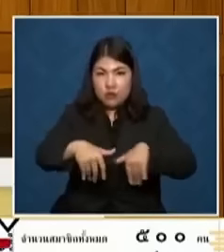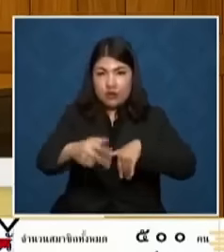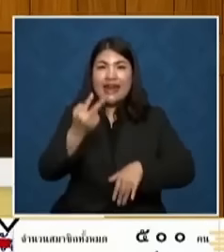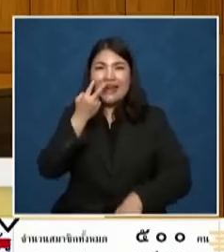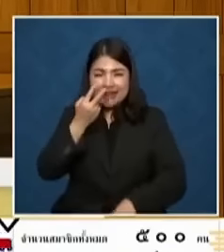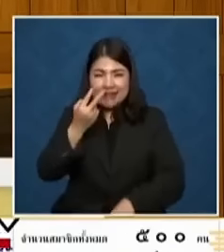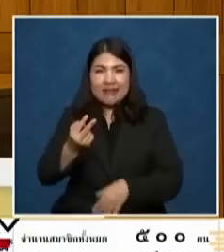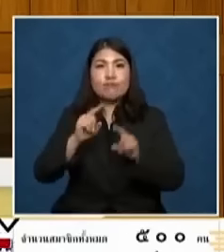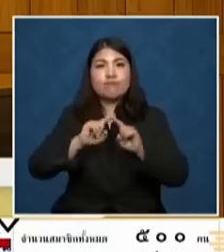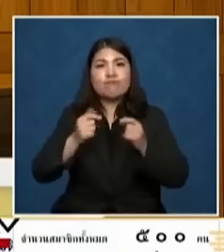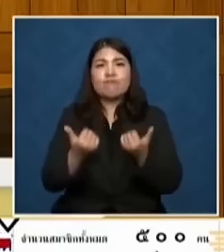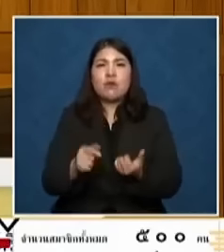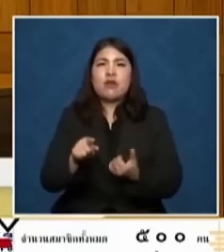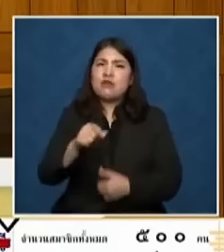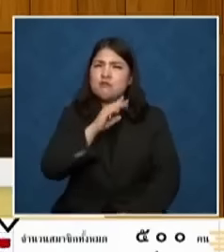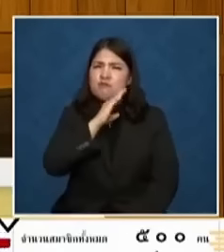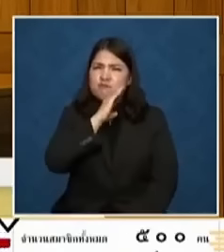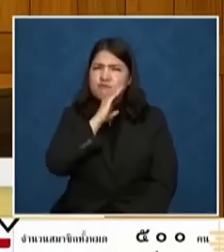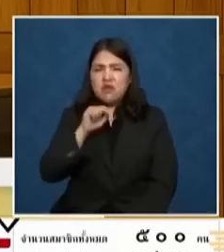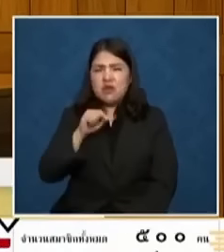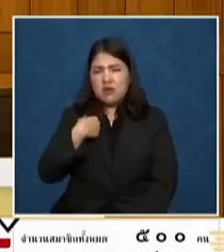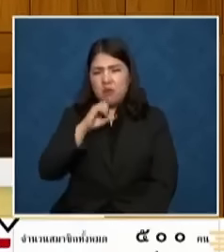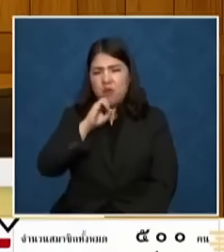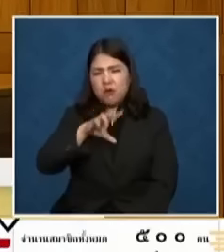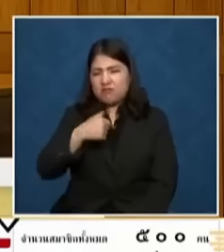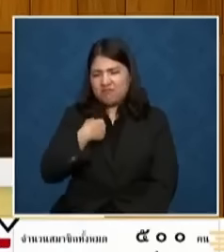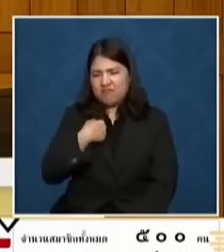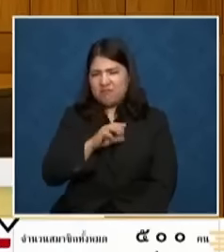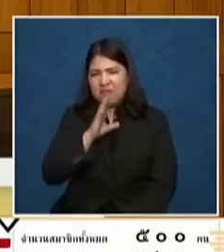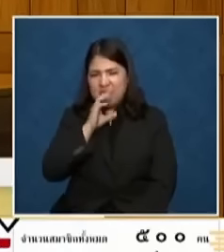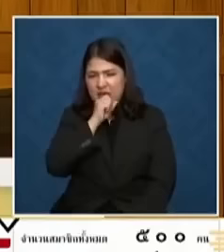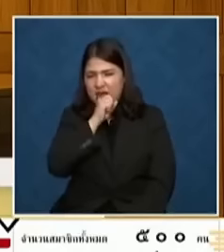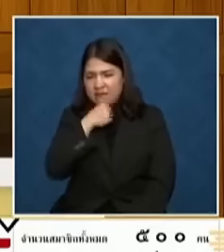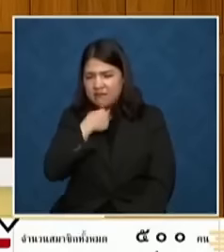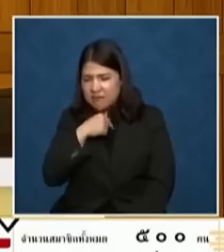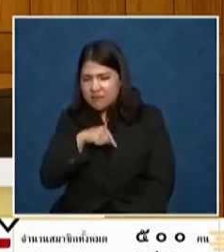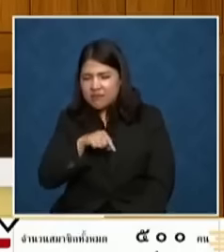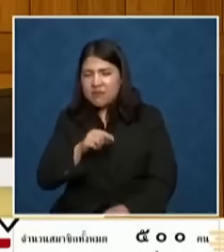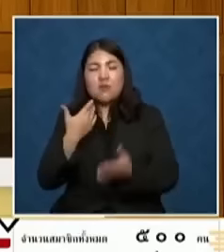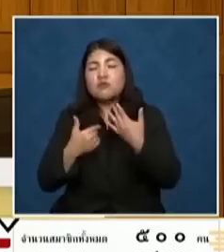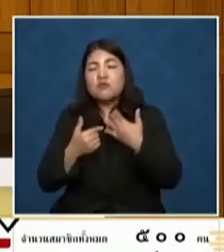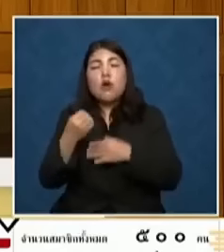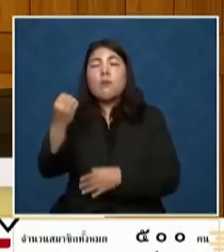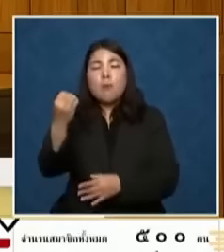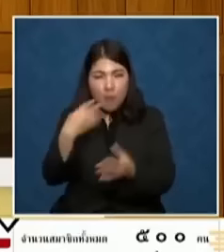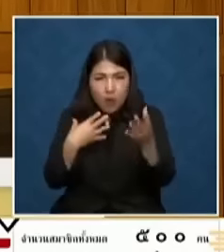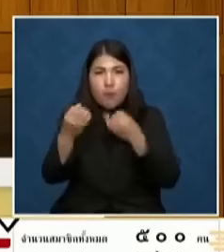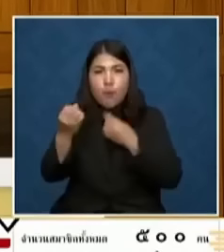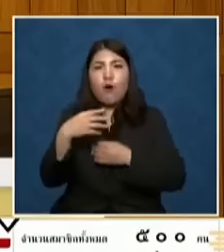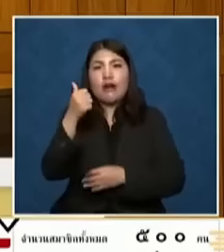โทษทักษิณเลยก็ลองดูว่ากฎระเบียบหลัก เกณฑ์ผู้จะได้รับการพักโทษมีว่ายังไงบ้าง